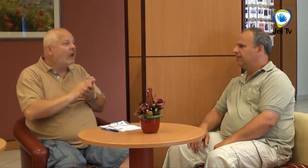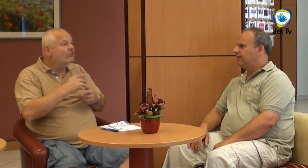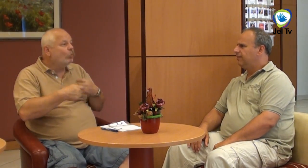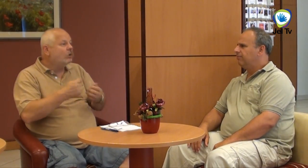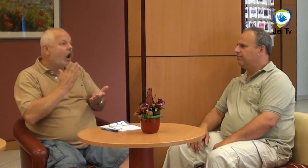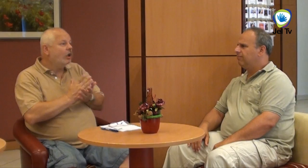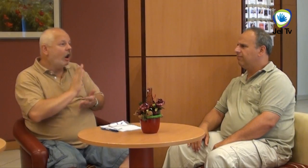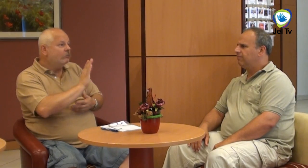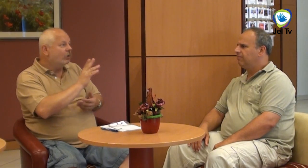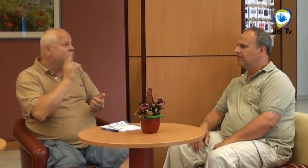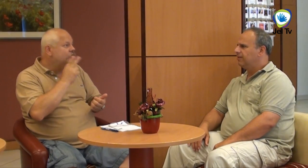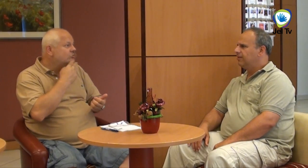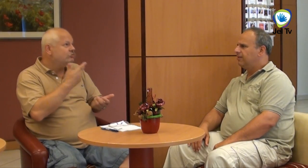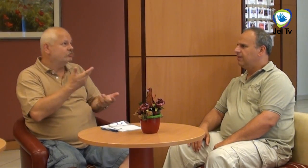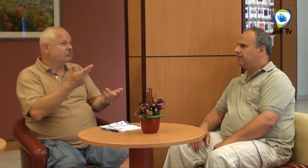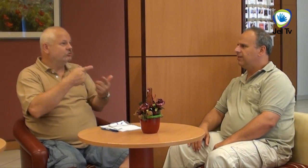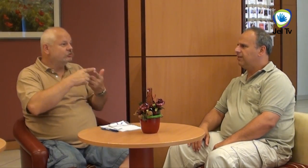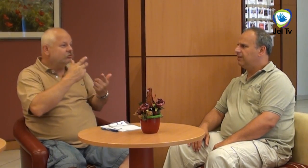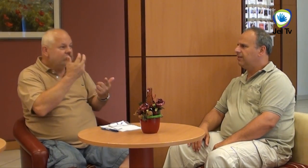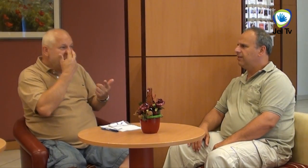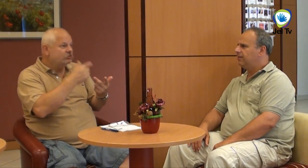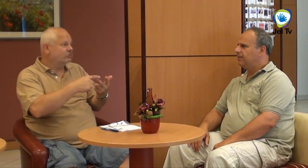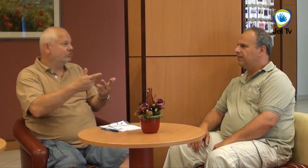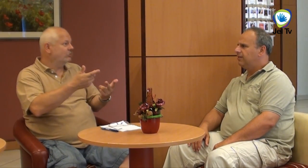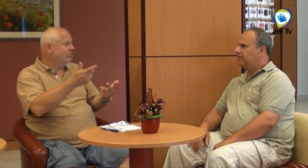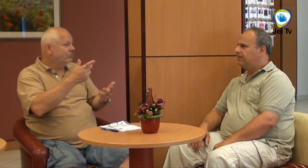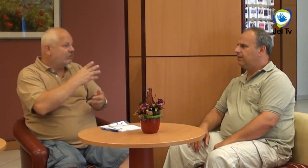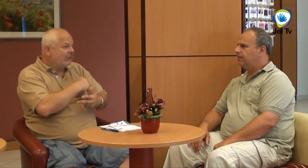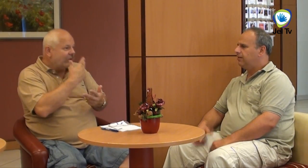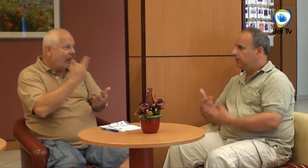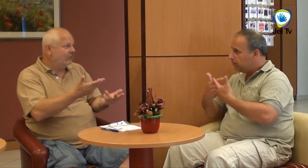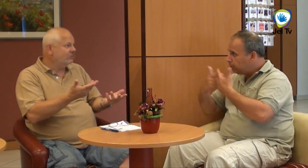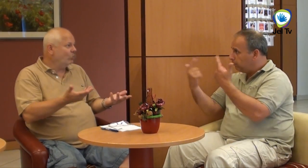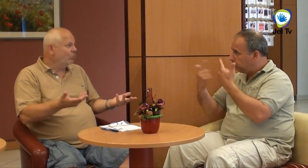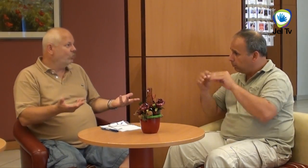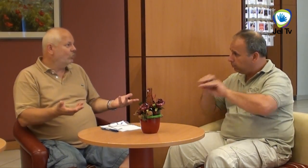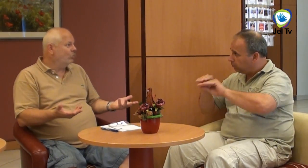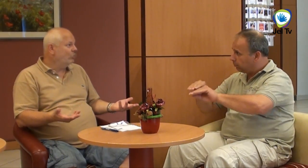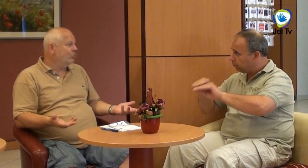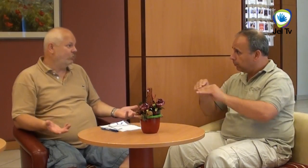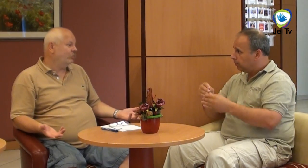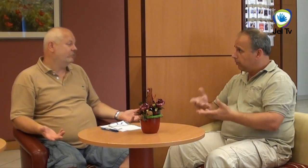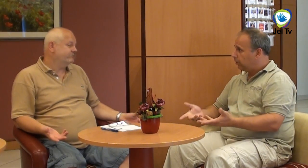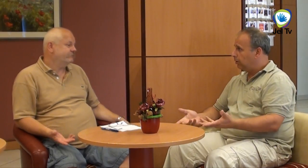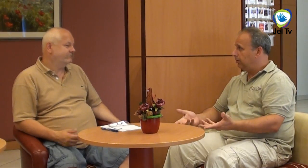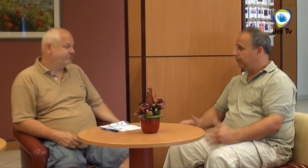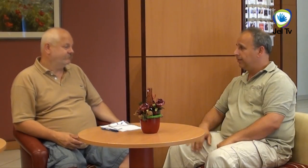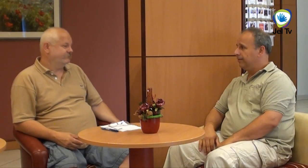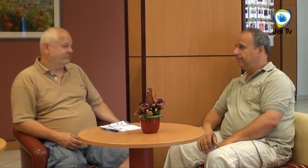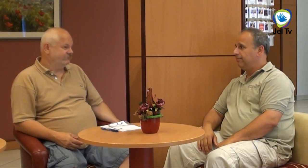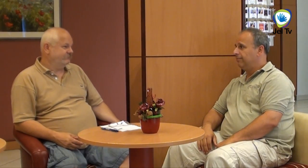nem tudják, milyen munka alkalmas siketeknek, vakoknak, gyengénlátóknak... Őket kell felvilágosítani.